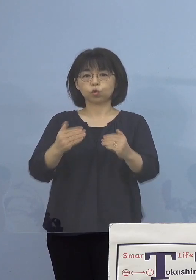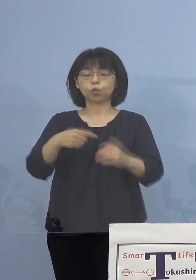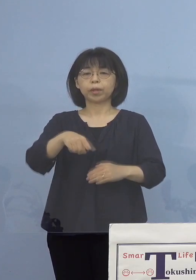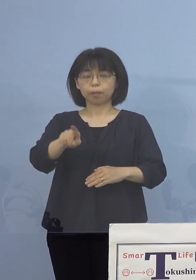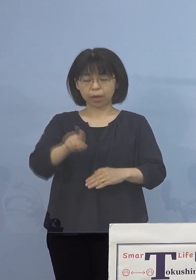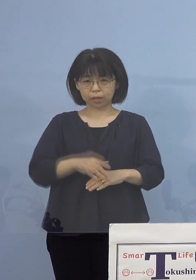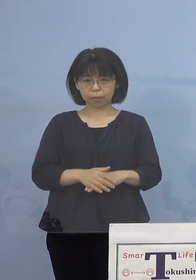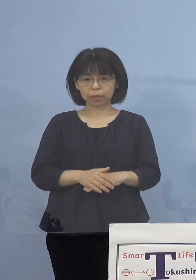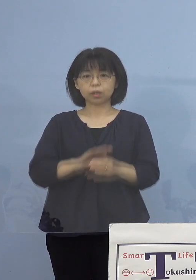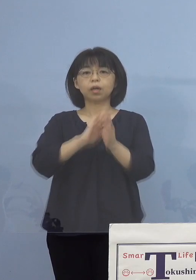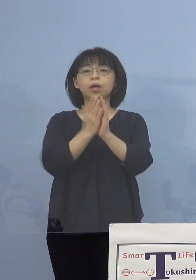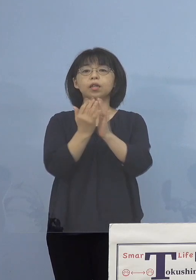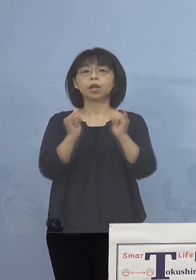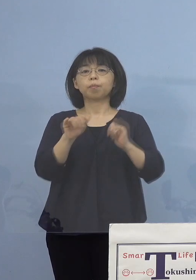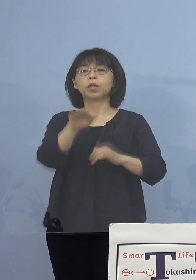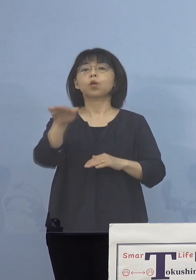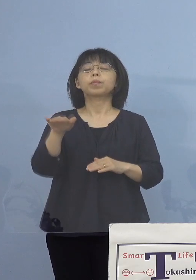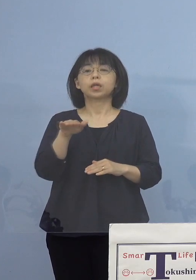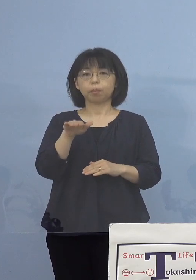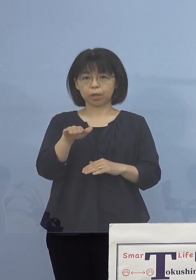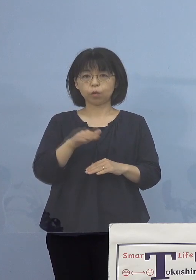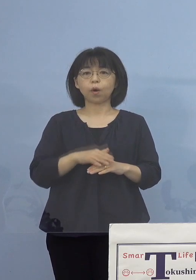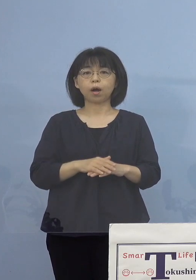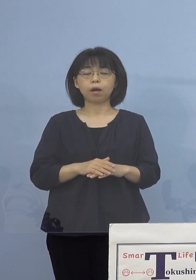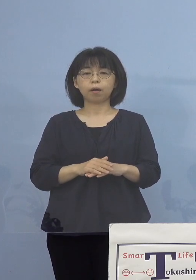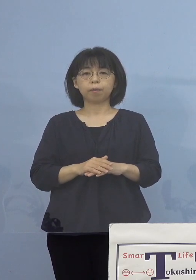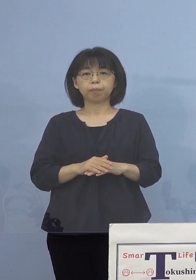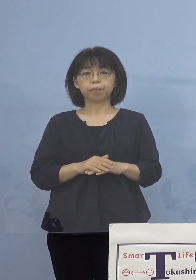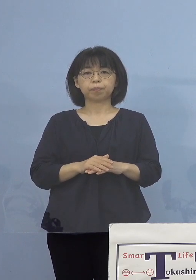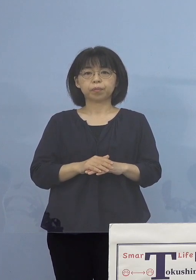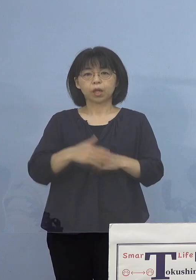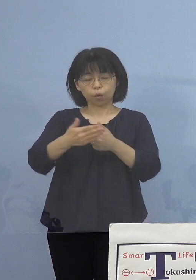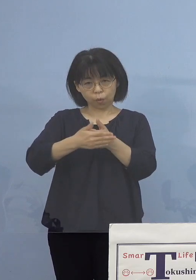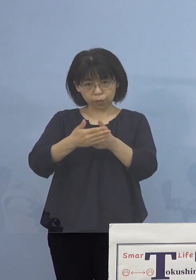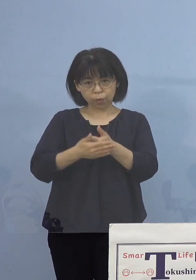県民の皆様におかれましては 以下の点にご協力をお願いします